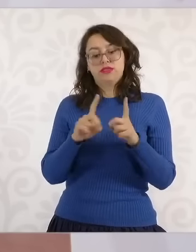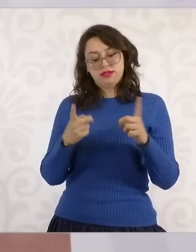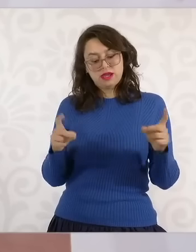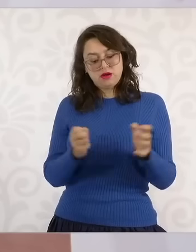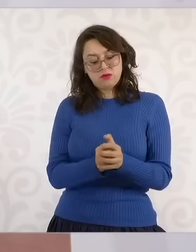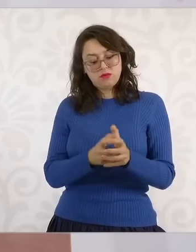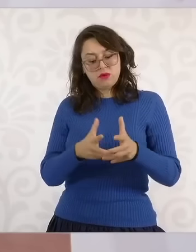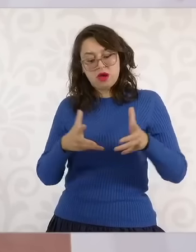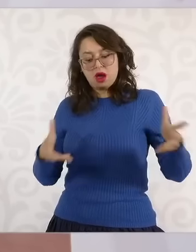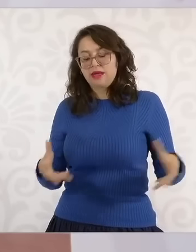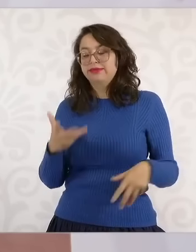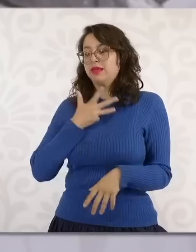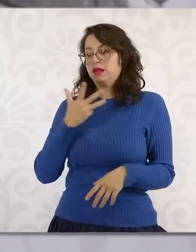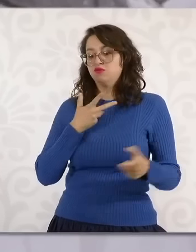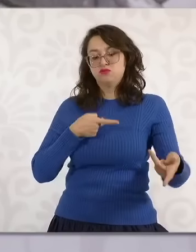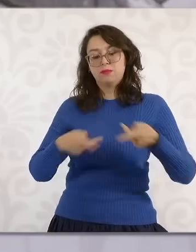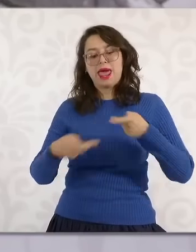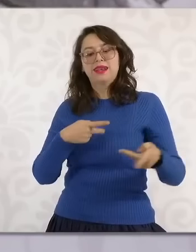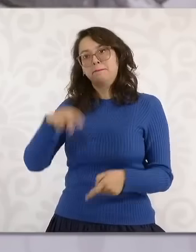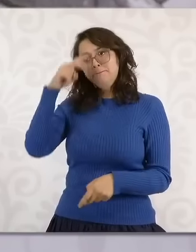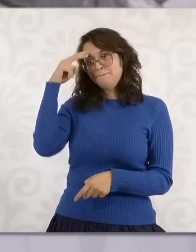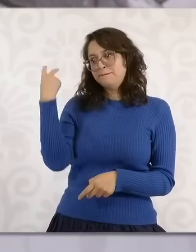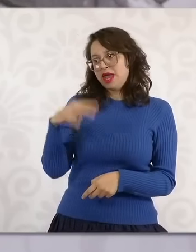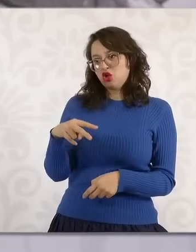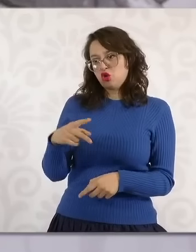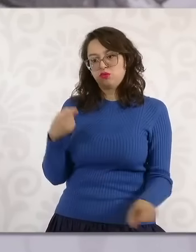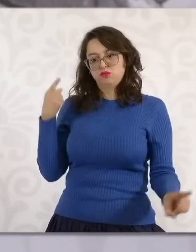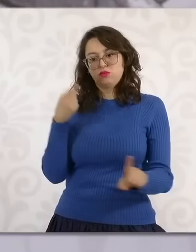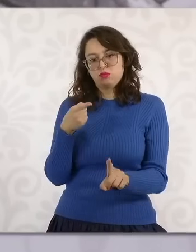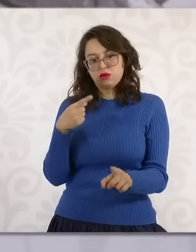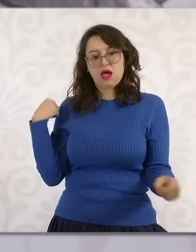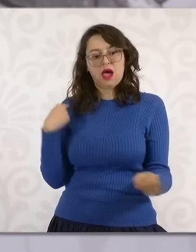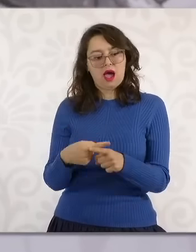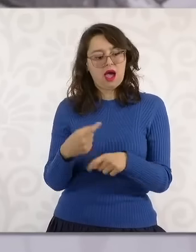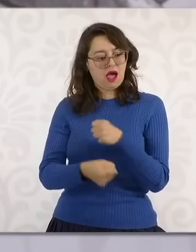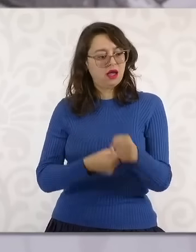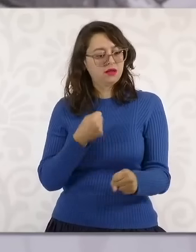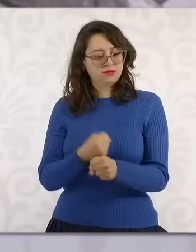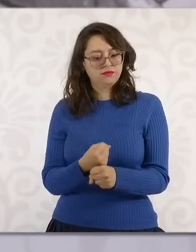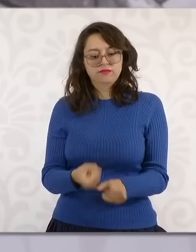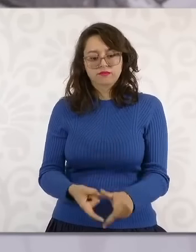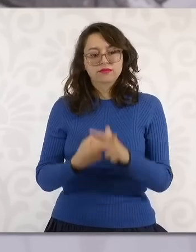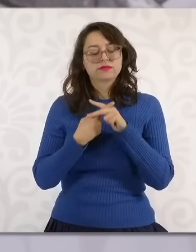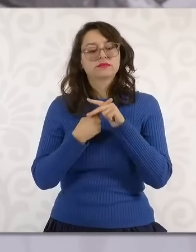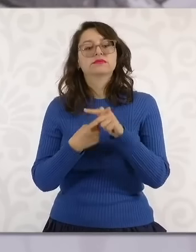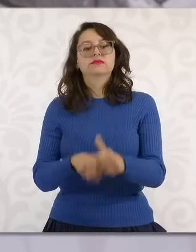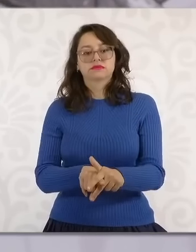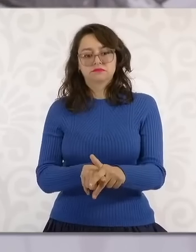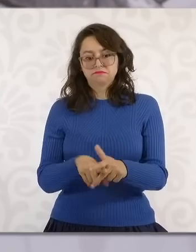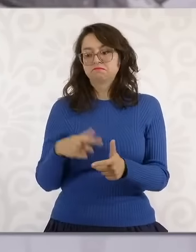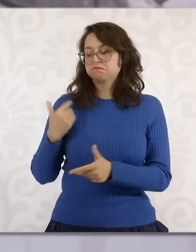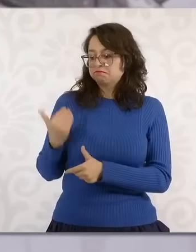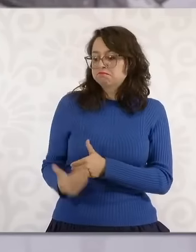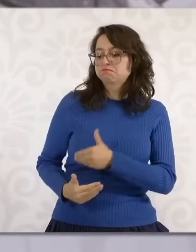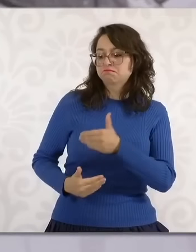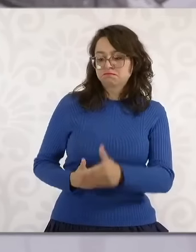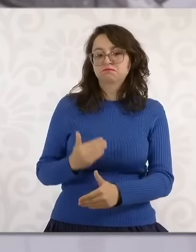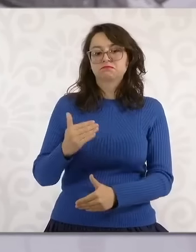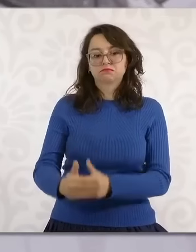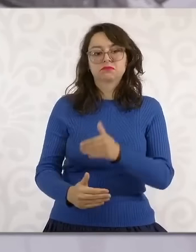que le llamamos el plan México, que este año eh inició dando algunos resultados aún con